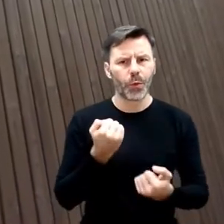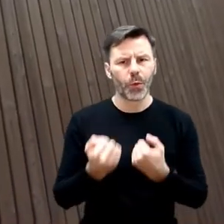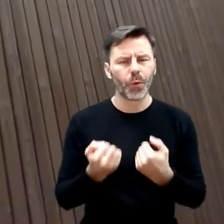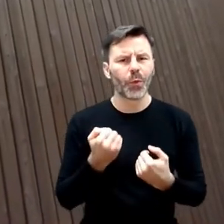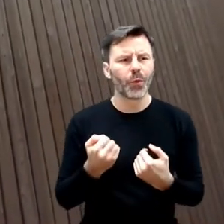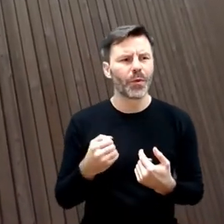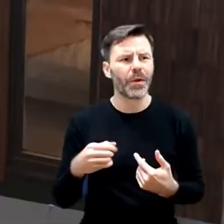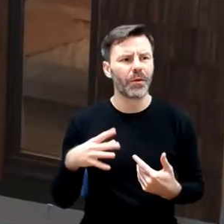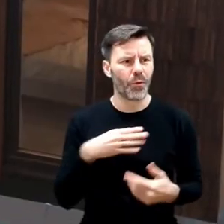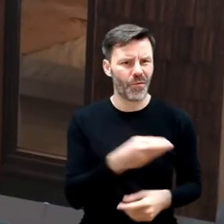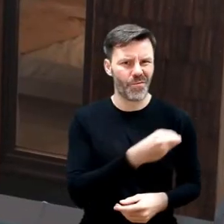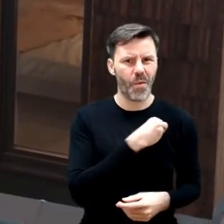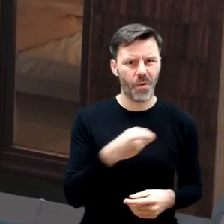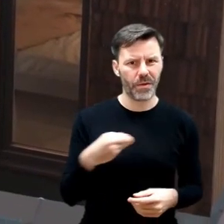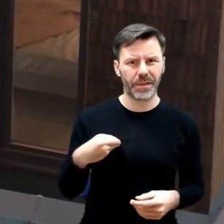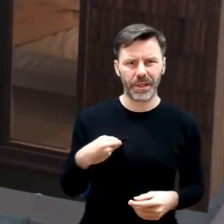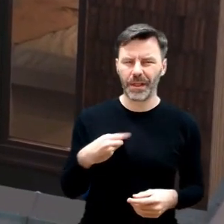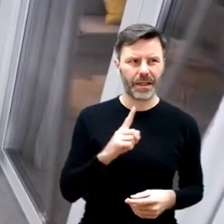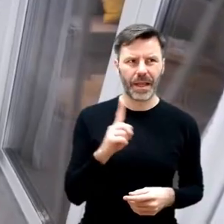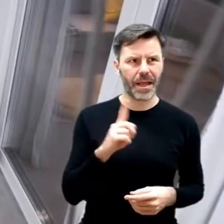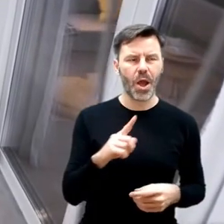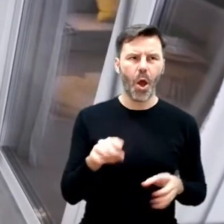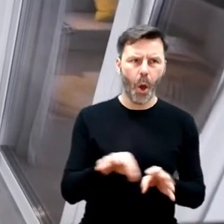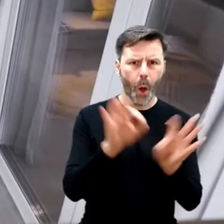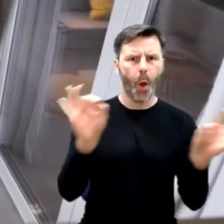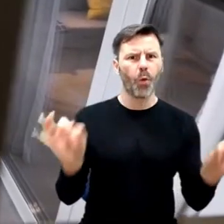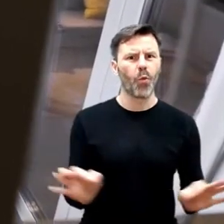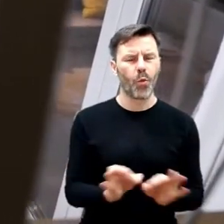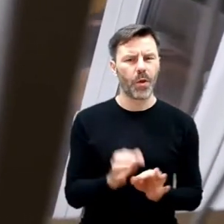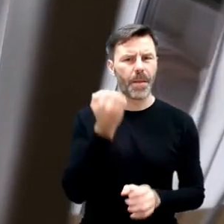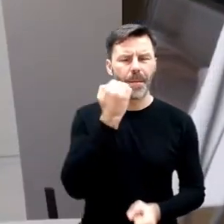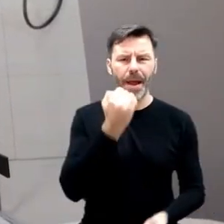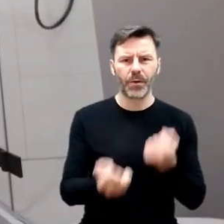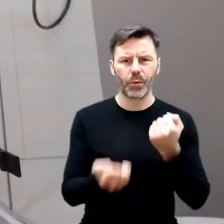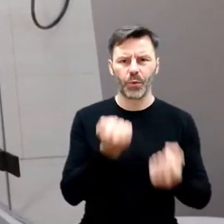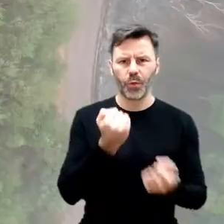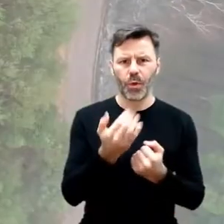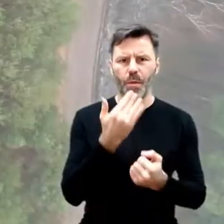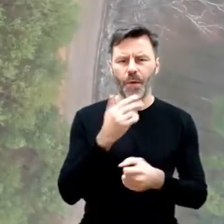ale generalnie bardzo trudno jest mówić o technologii modułowej 3D,